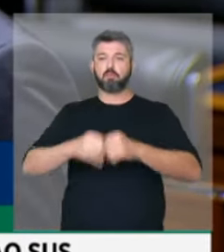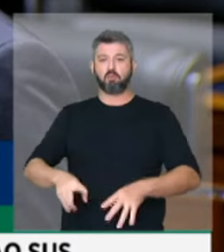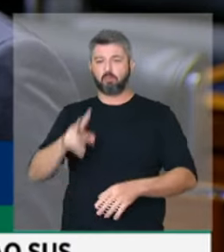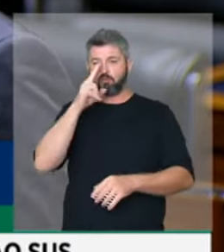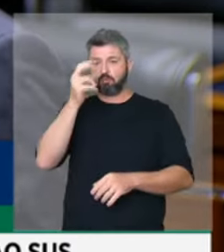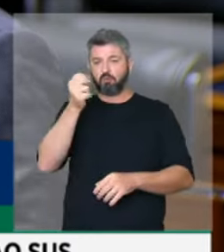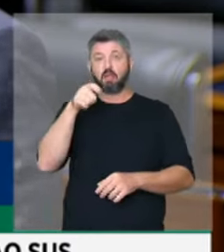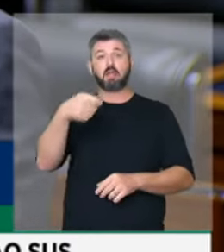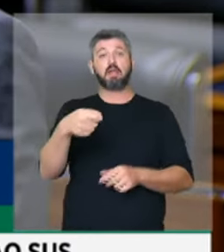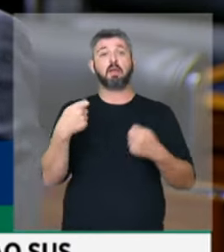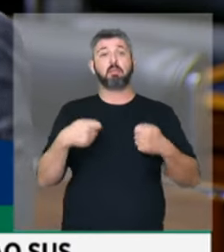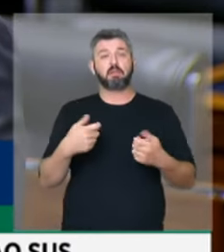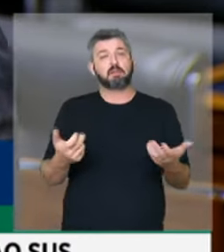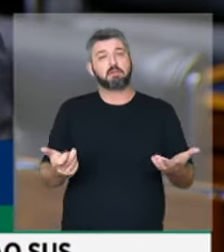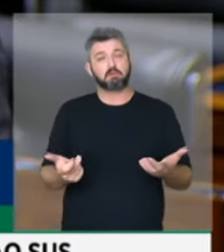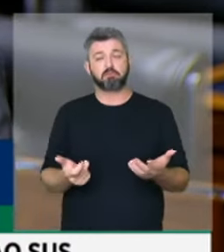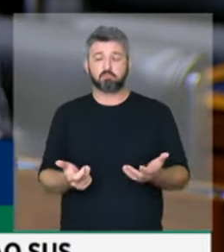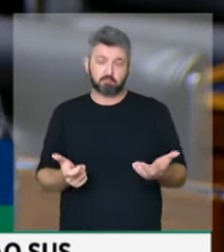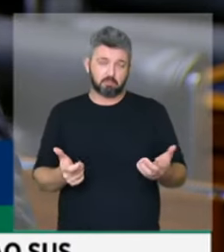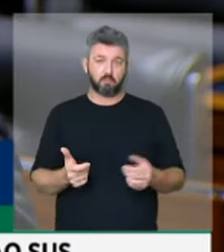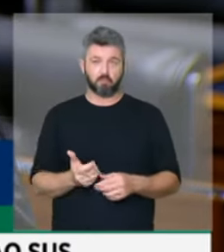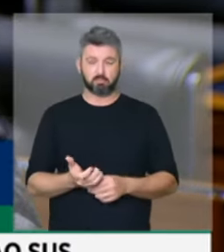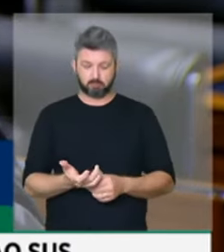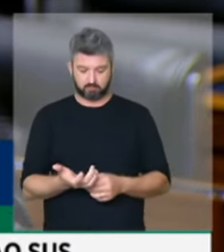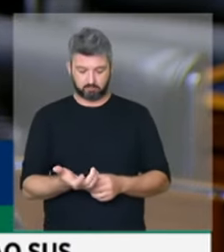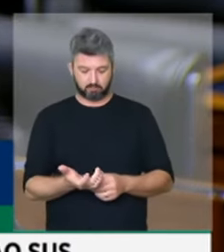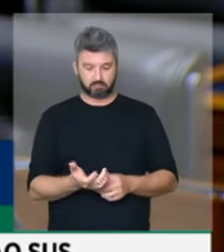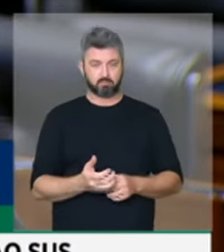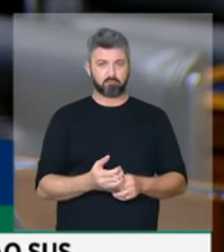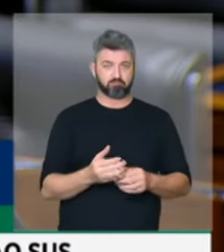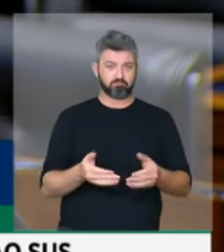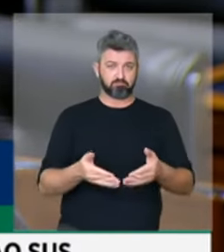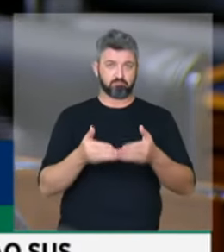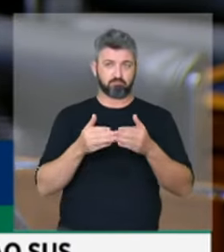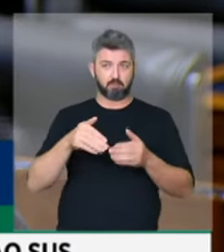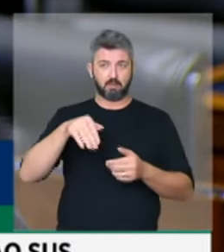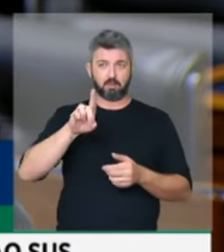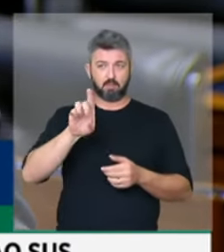ENTÃO EU FAÇO UM APELO. O MDB RECOMENDA NÃO, MAS FAZ UM